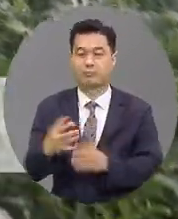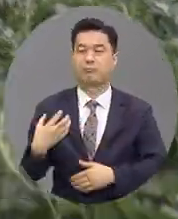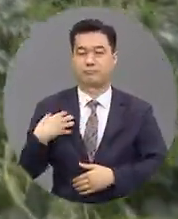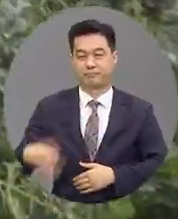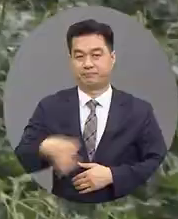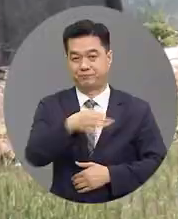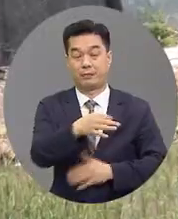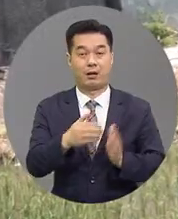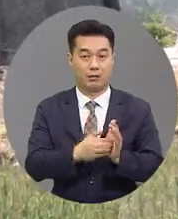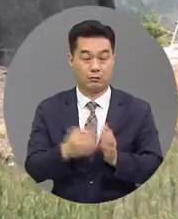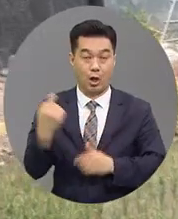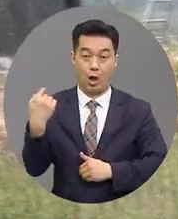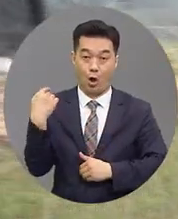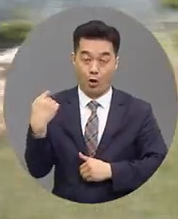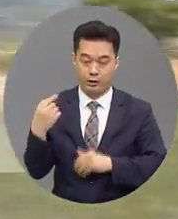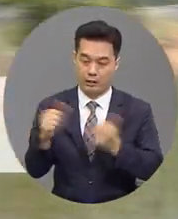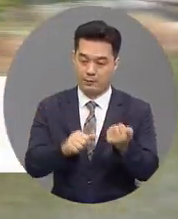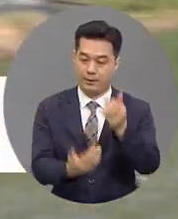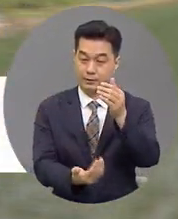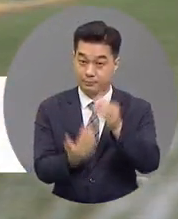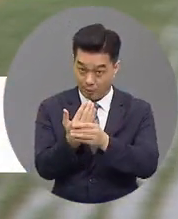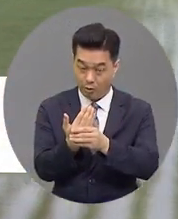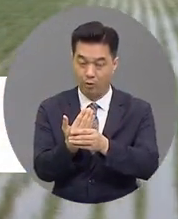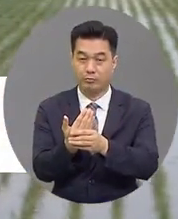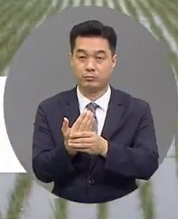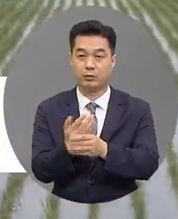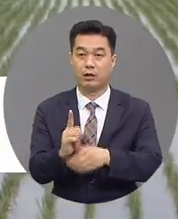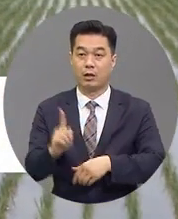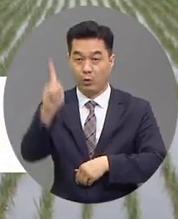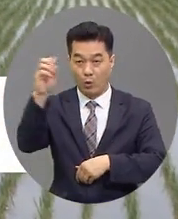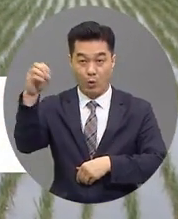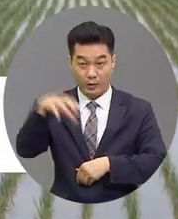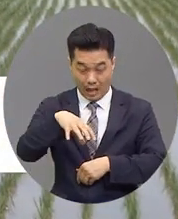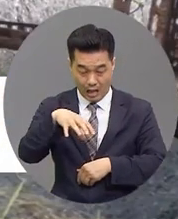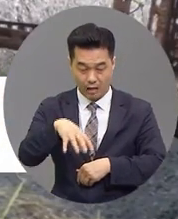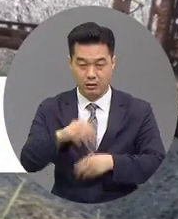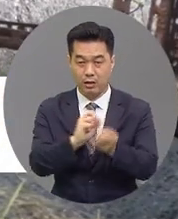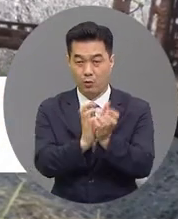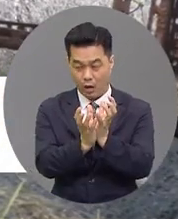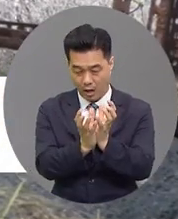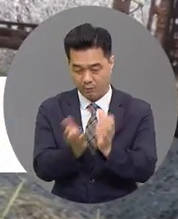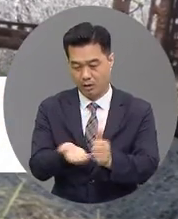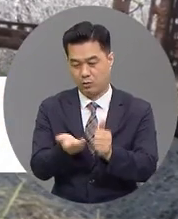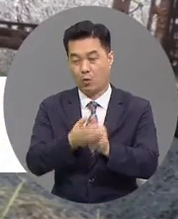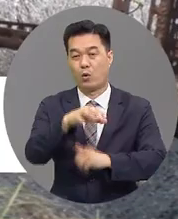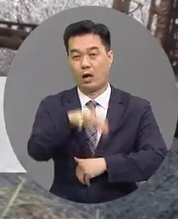수술비 60만 원 등을 직접 감당했습니다. 어제 사망 사고가 발생한 고양시의 화훼 농가 역시 산재 보험에 가입하지